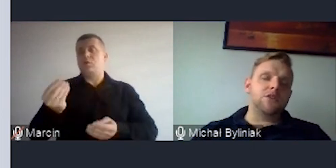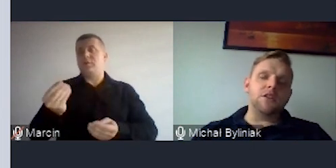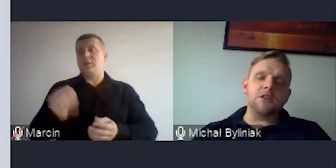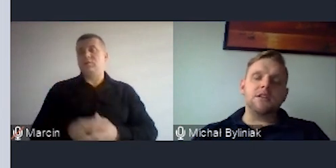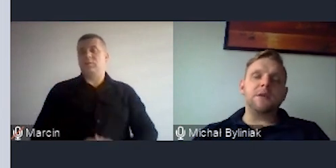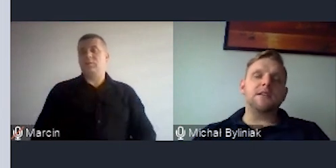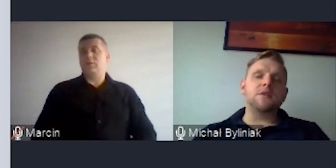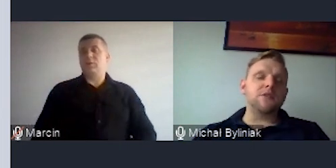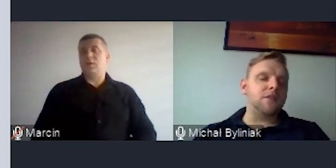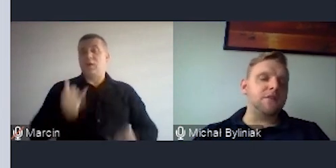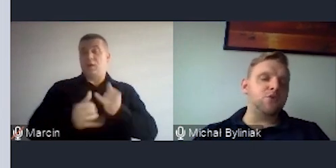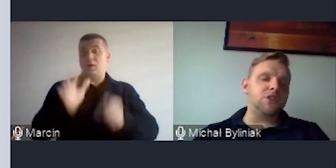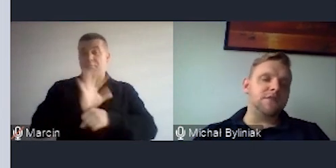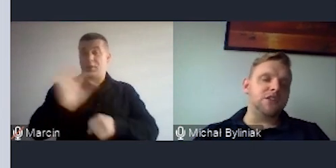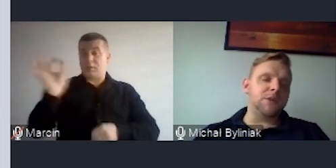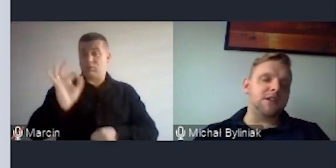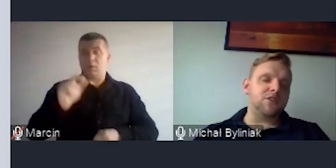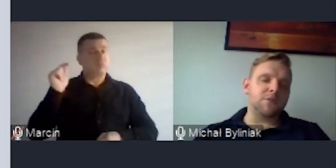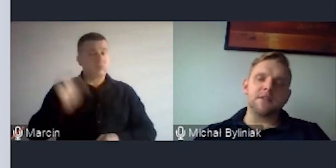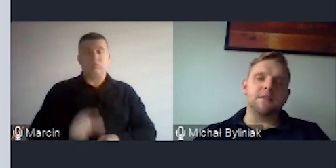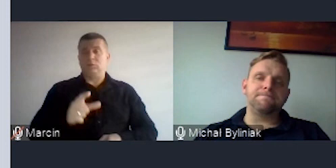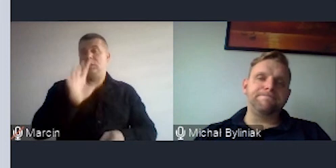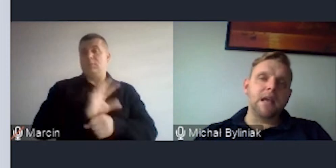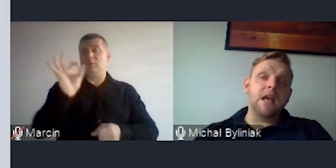Czyli jeśli jest 15%, musicie wnieść 15%.